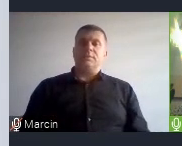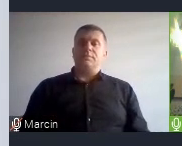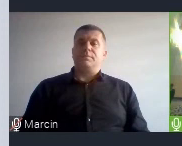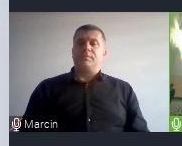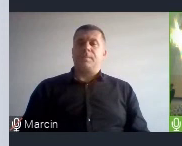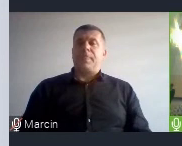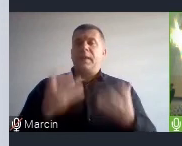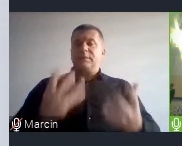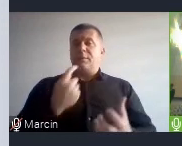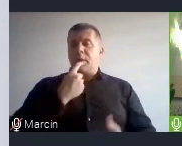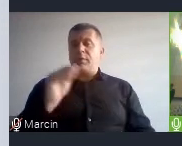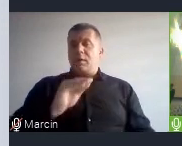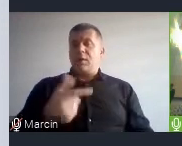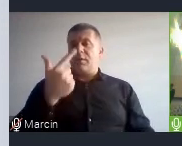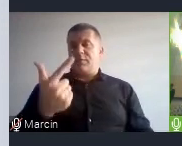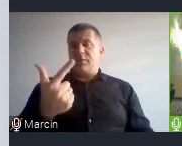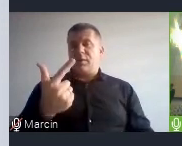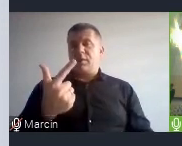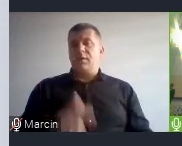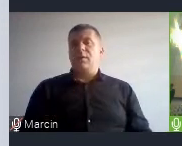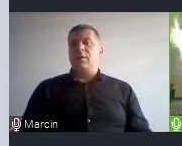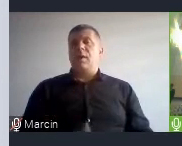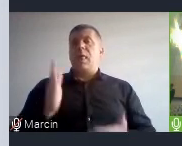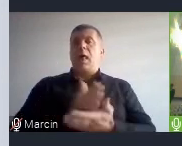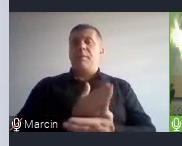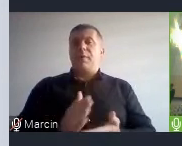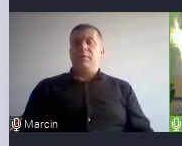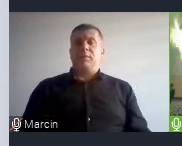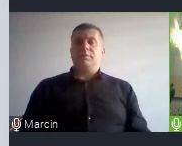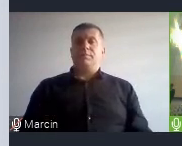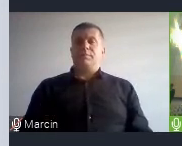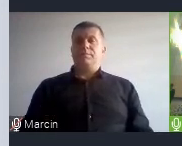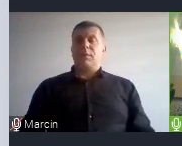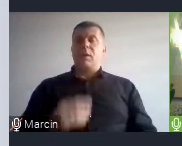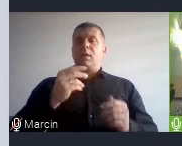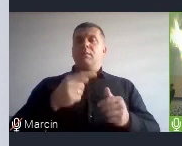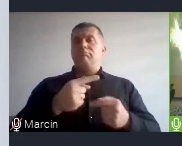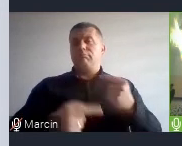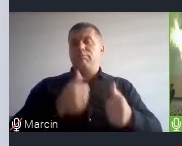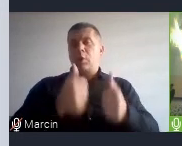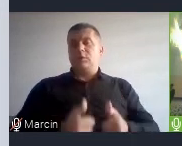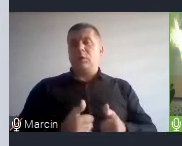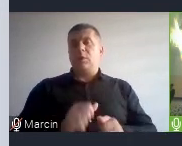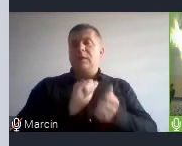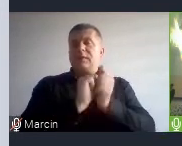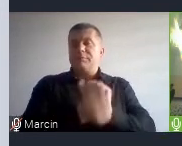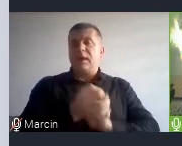Chcę skorzystać również o dwóch elementach procedur. Po pierwsze zmiany zapytania.